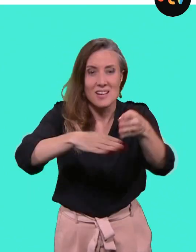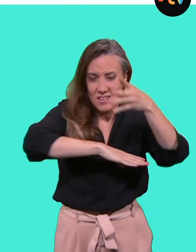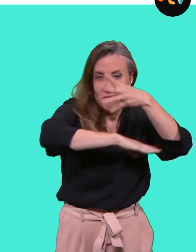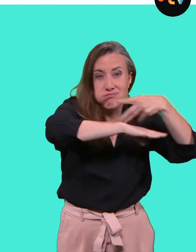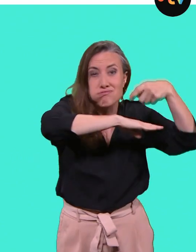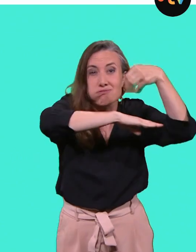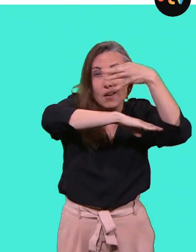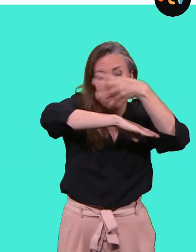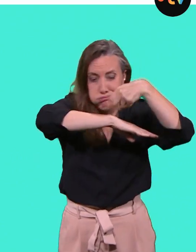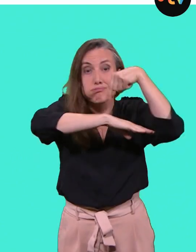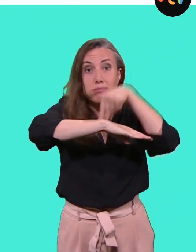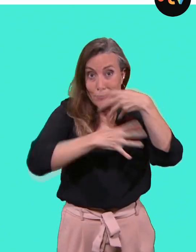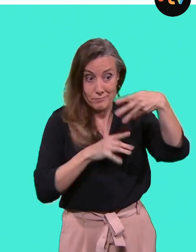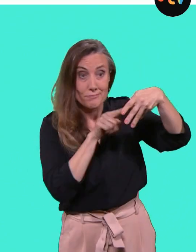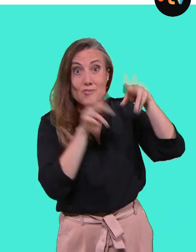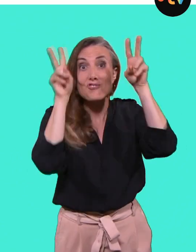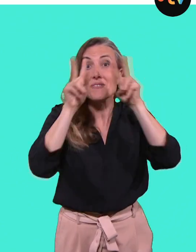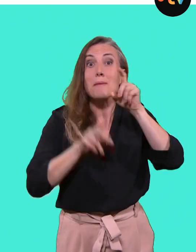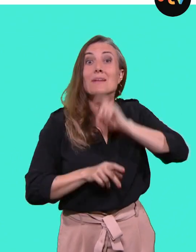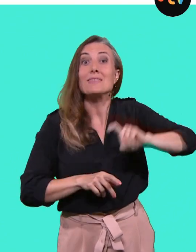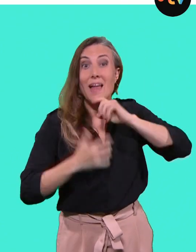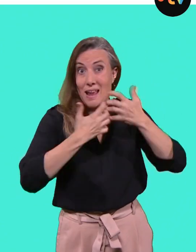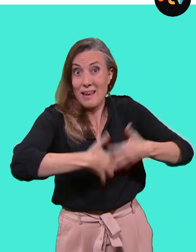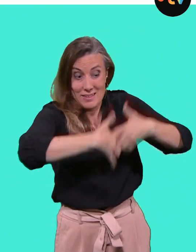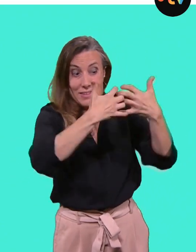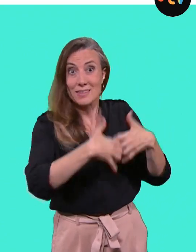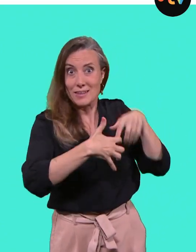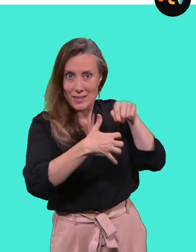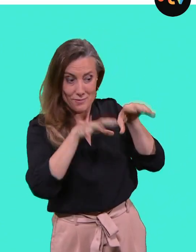Un cheval d'argent galopant sur les flots de la Seine.